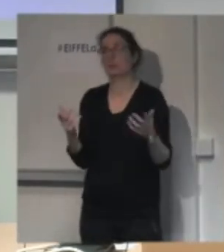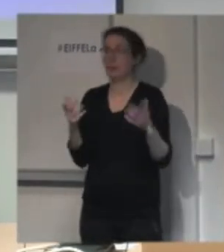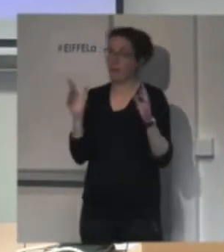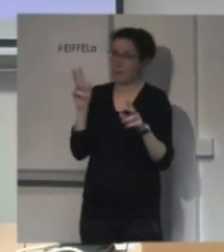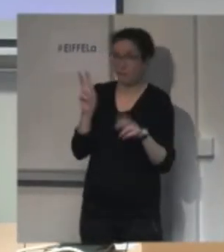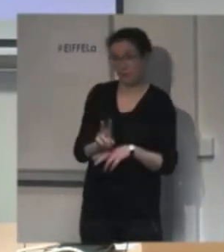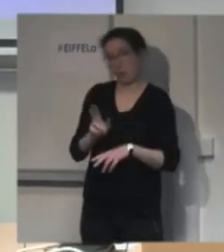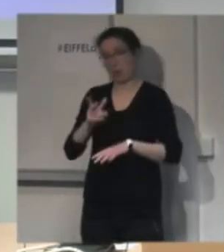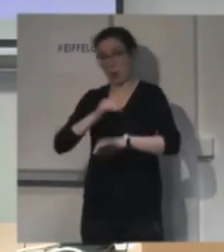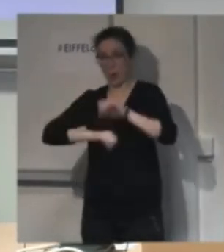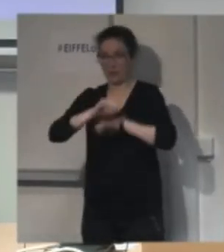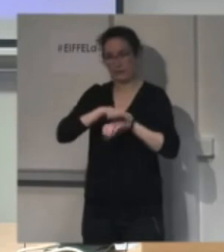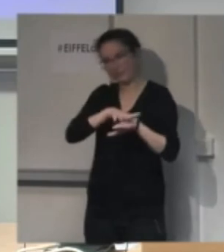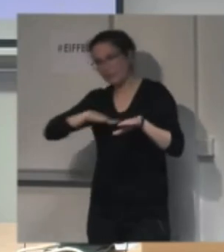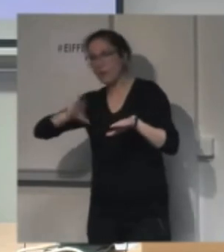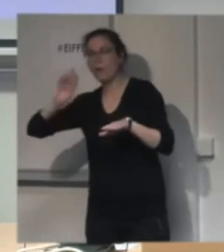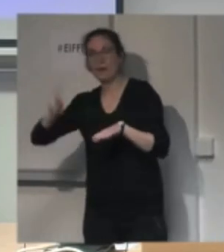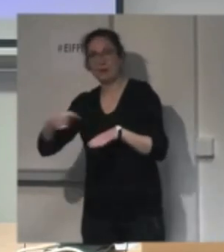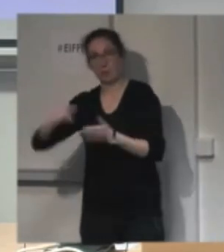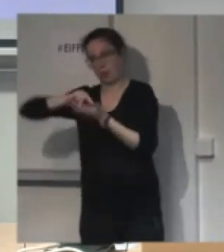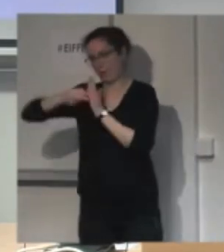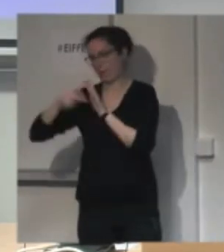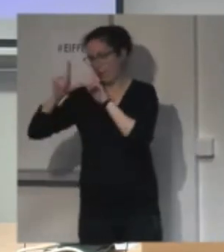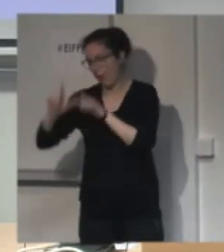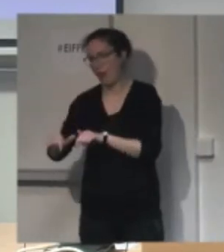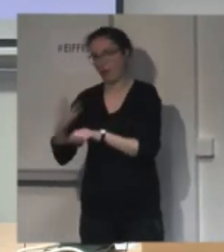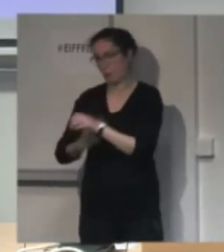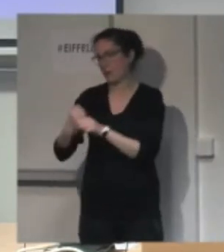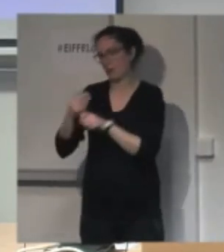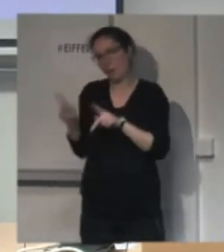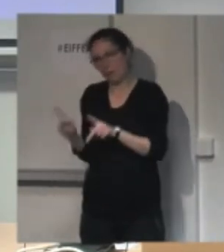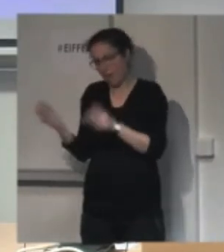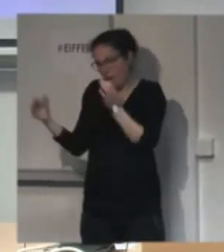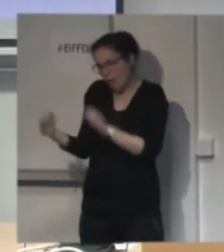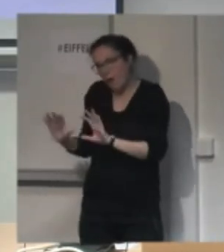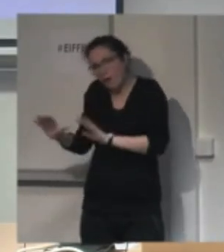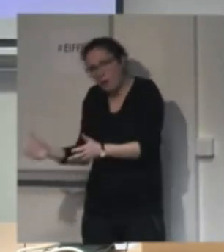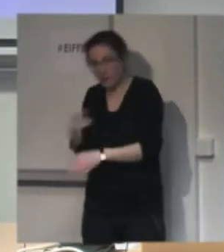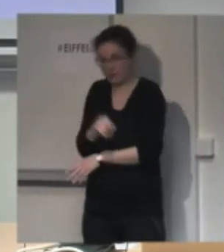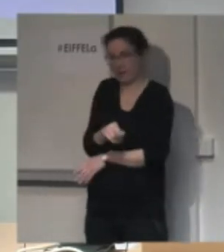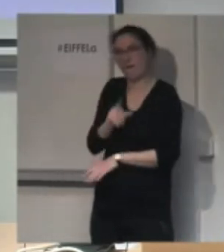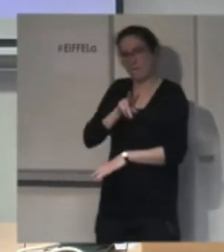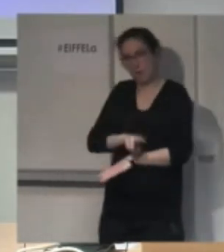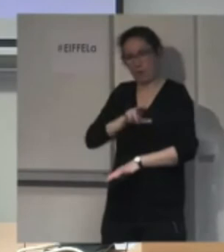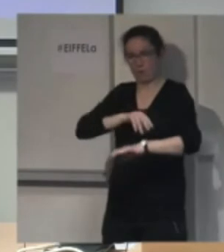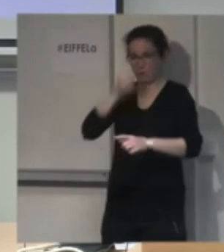On avait des enjeux techniques sur le volet technique. Sur la partie conception pédagogique, ce sont des enjeux organisationnels